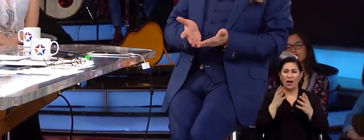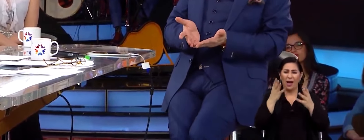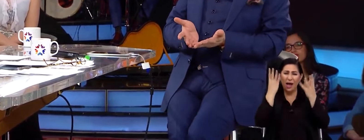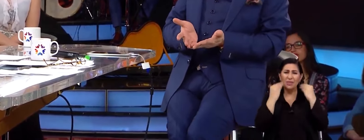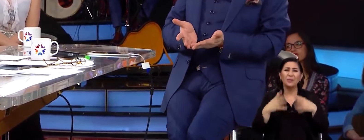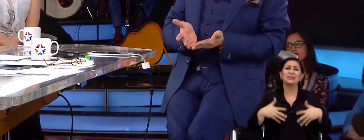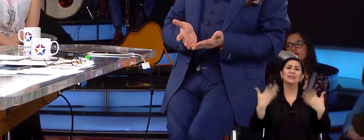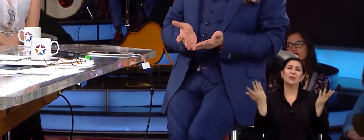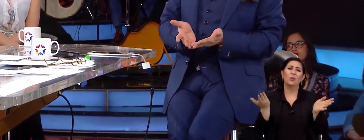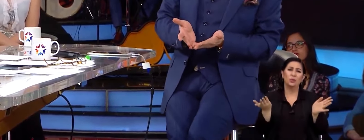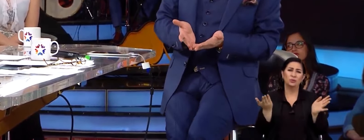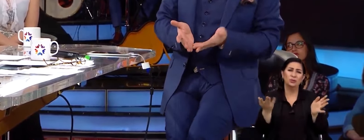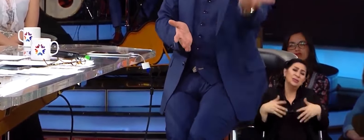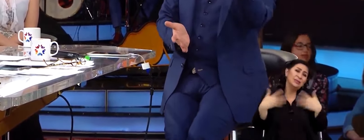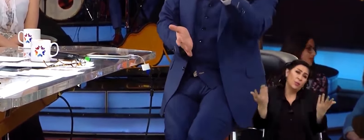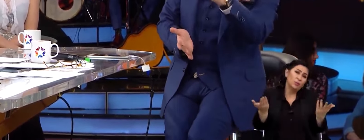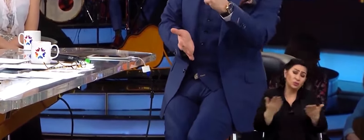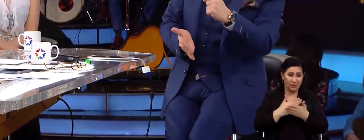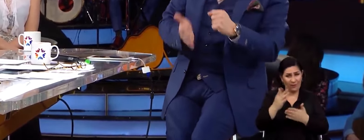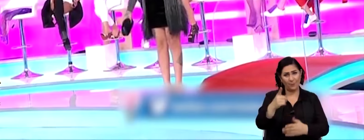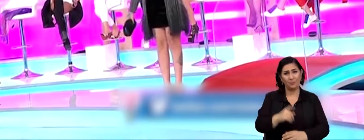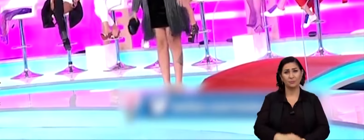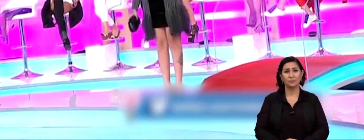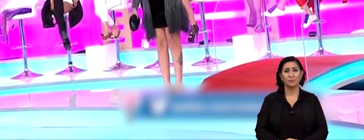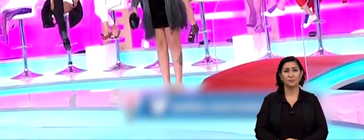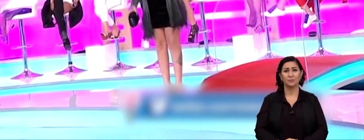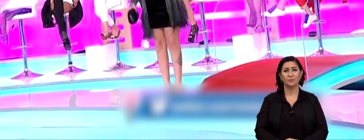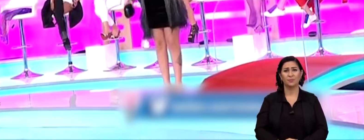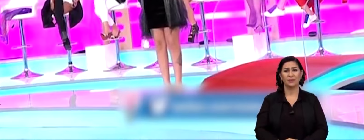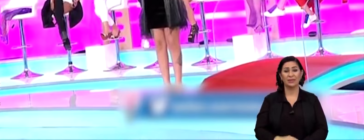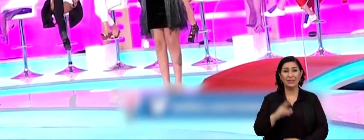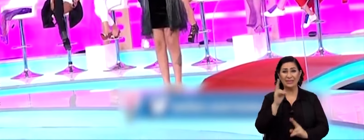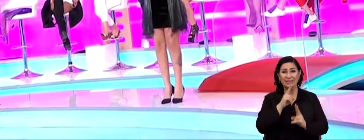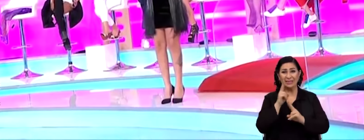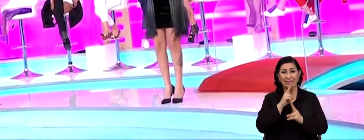istemiyoruz istemiyoruz devam kıkır kıkır